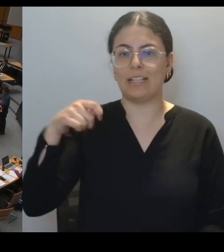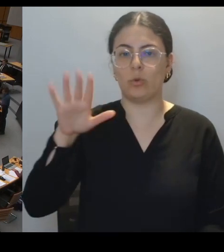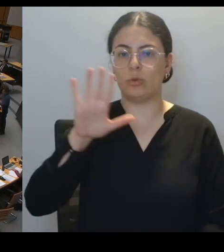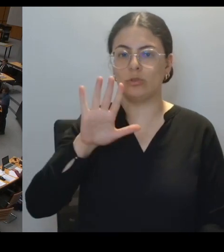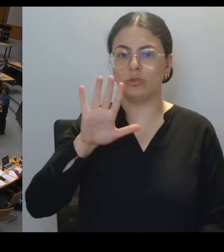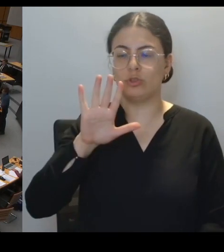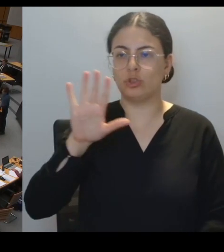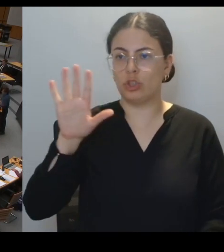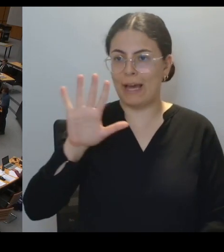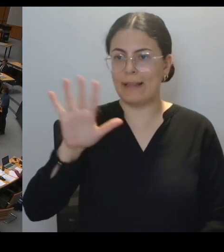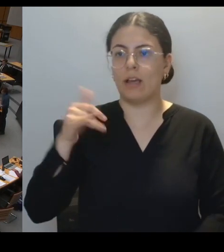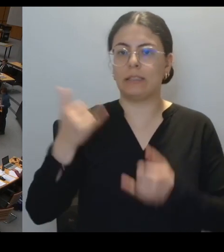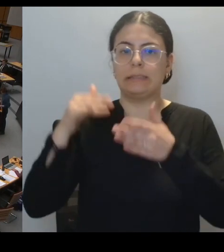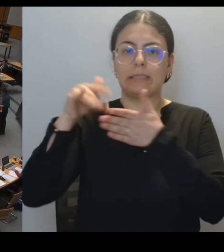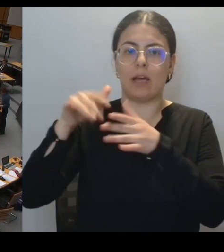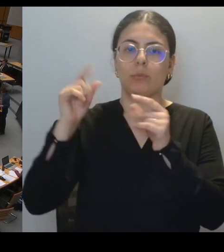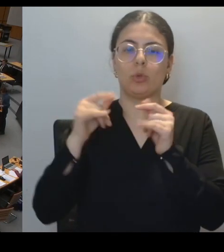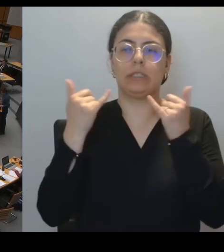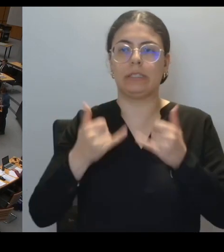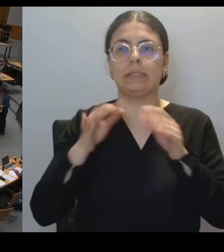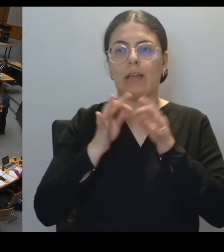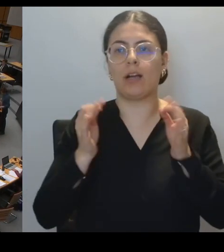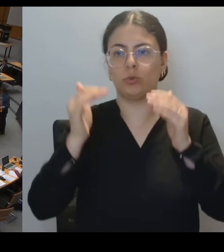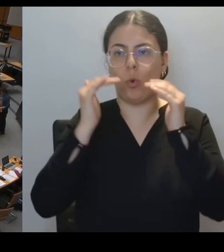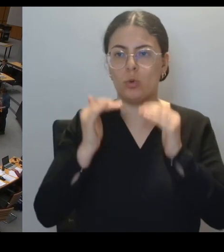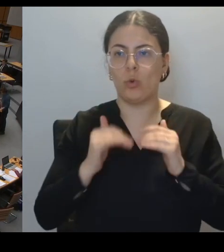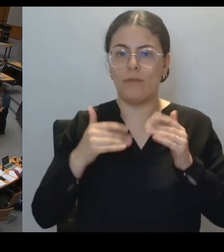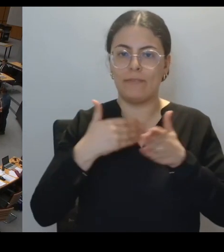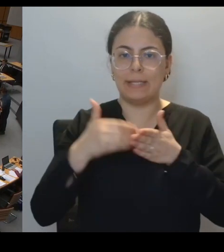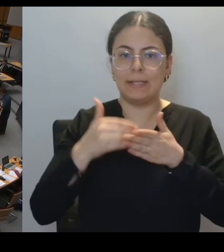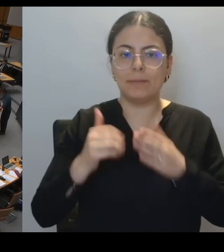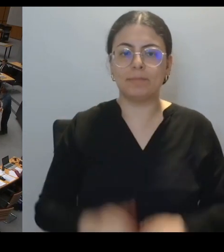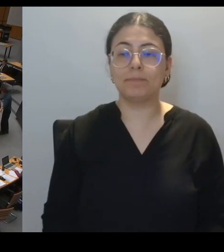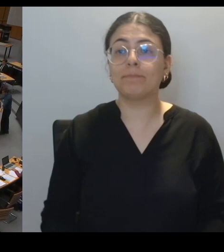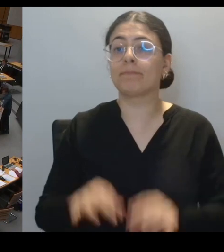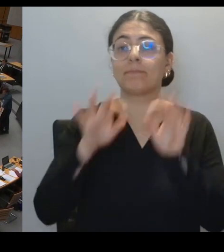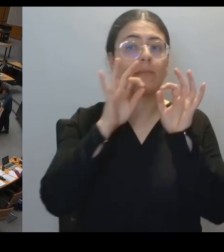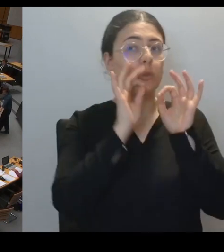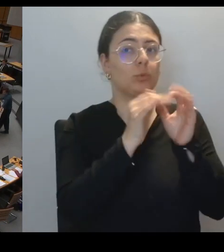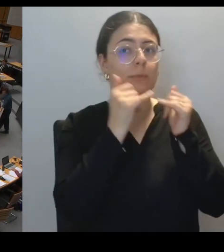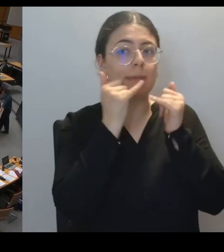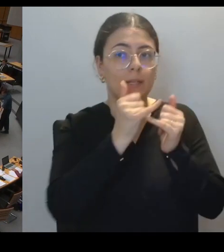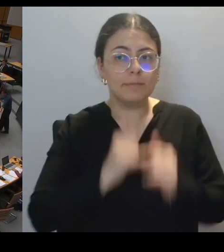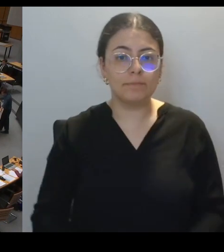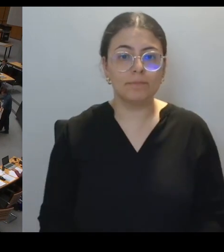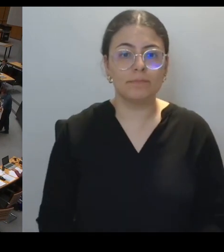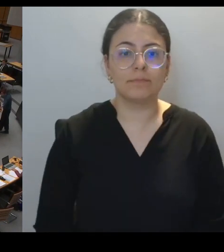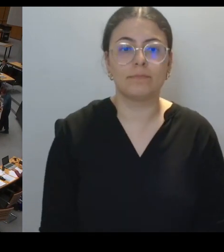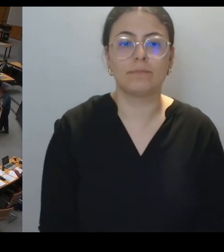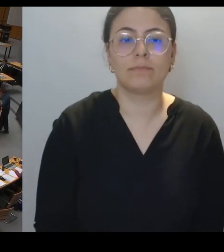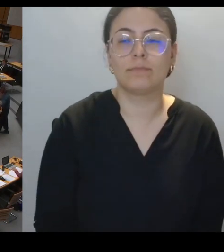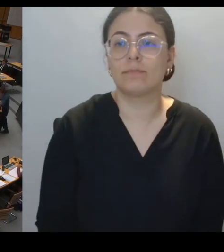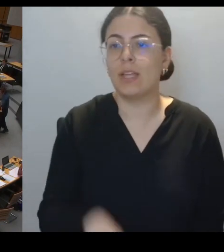Ja, wunderbar. Frau Präsidentin! Liebe Kolleginnen und Kollegen! Knapp ein Jahr regieren CDU